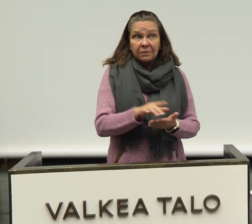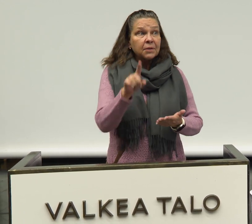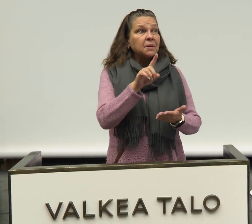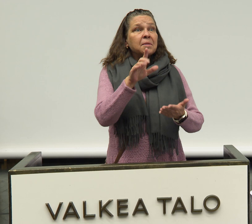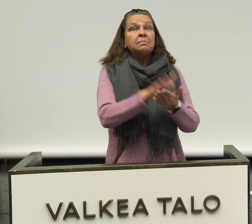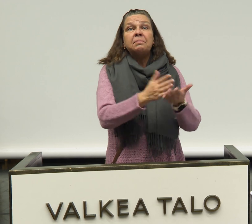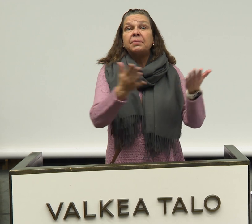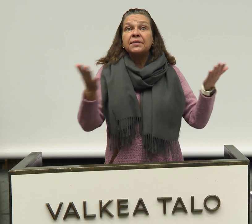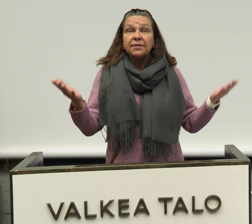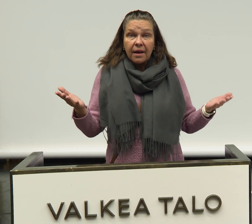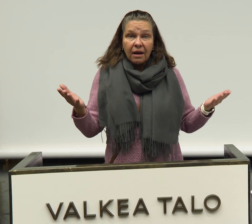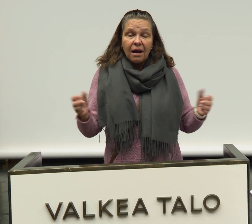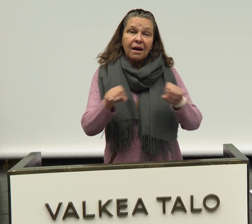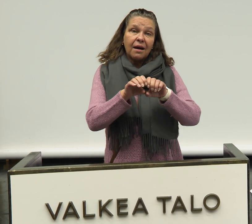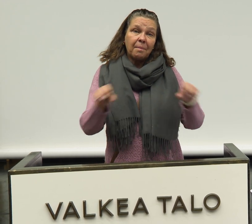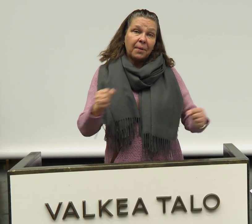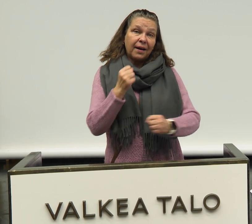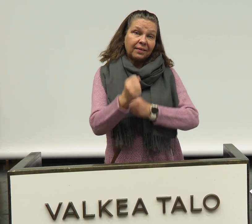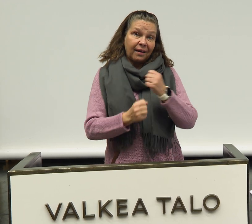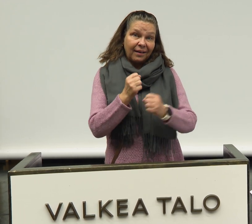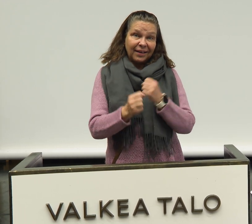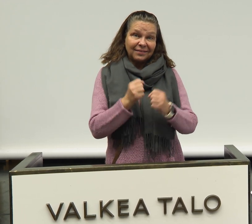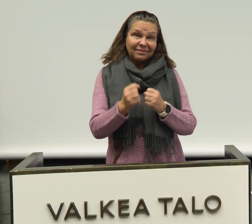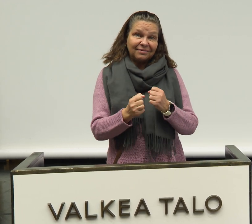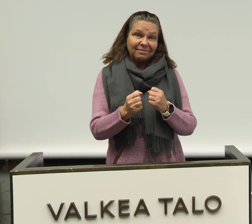Paikkana on - Kaapelitehdas!